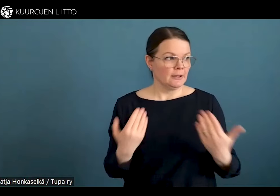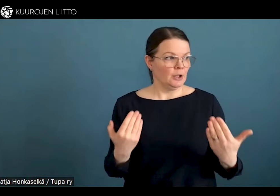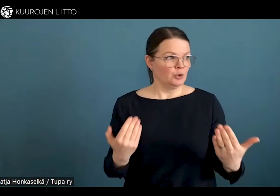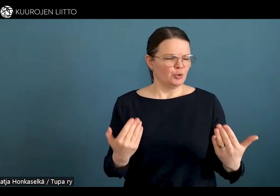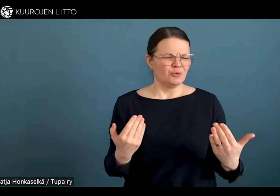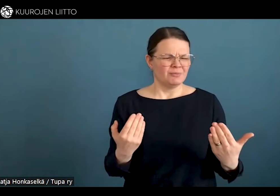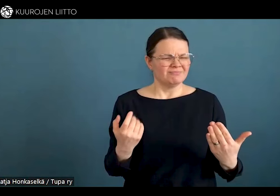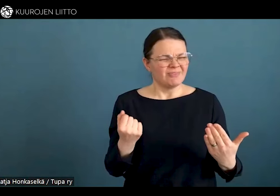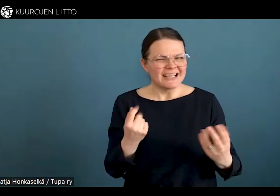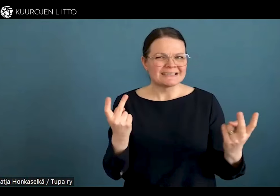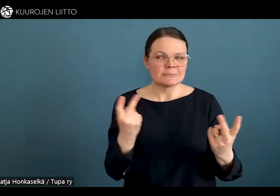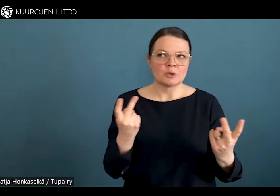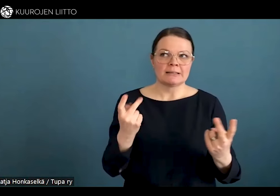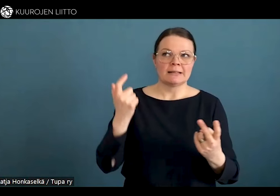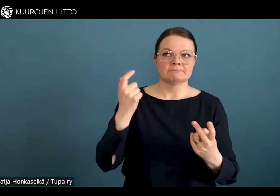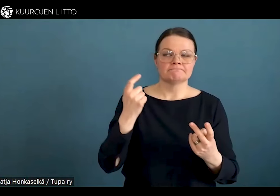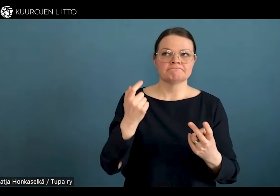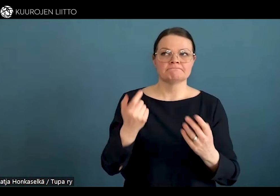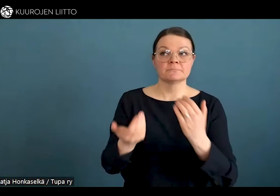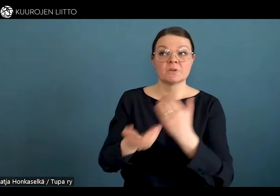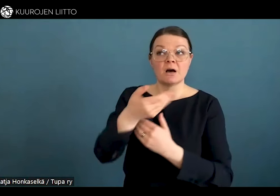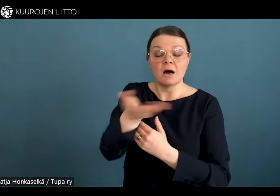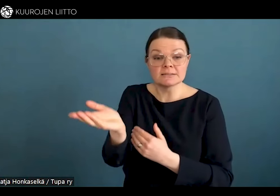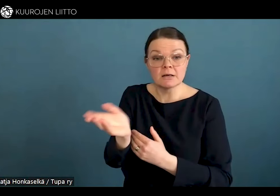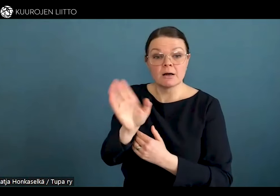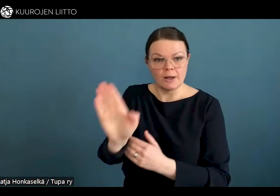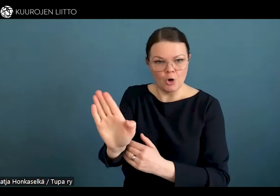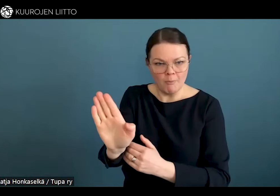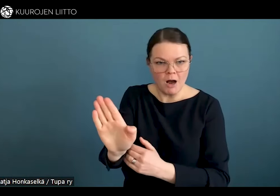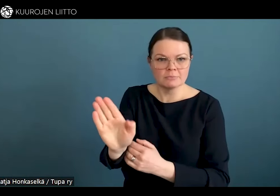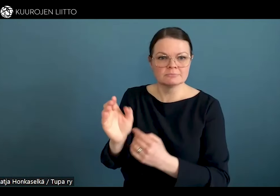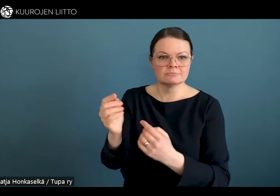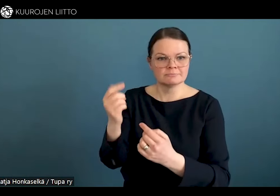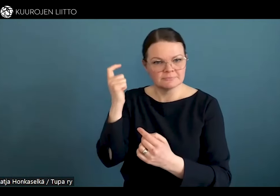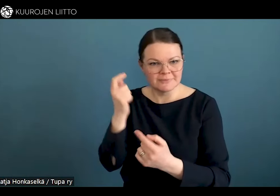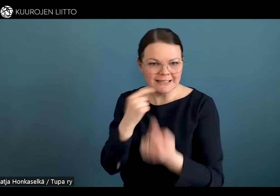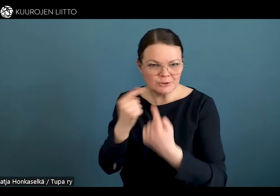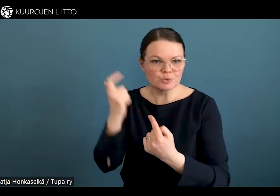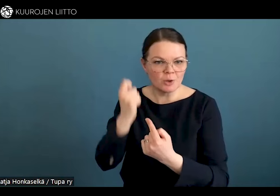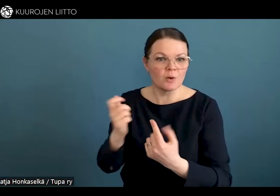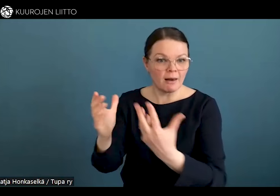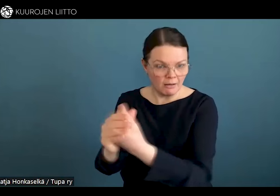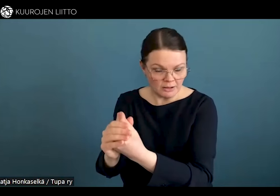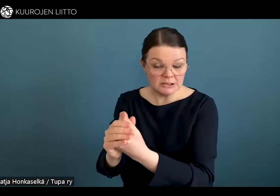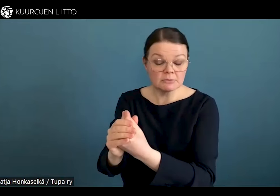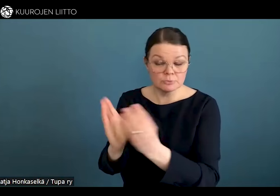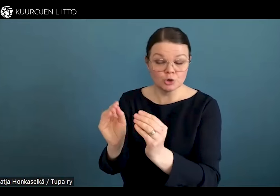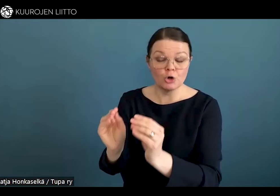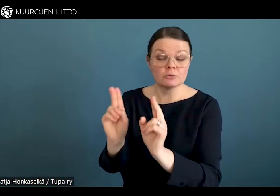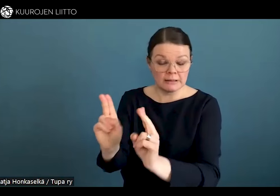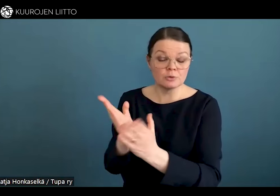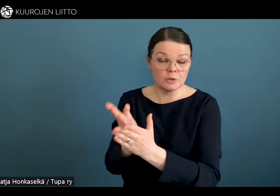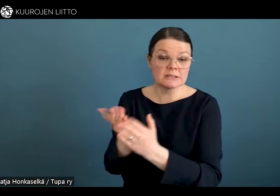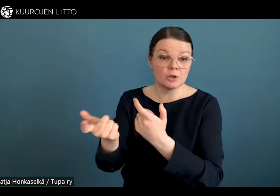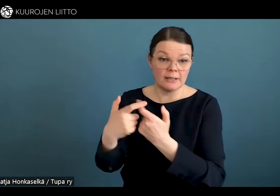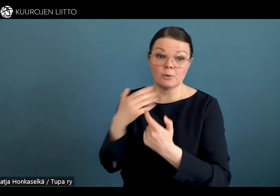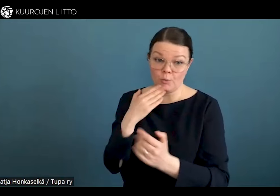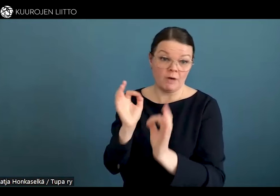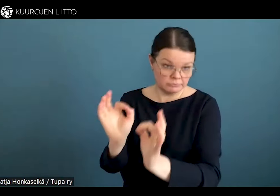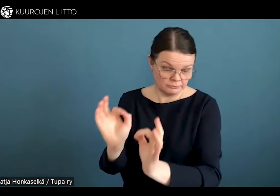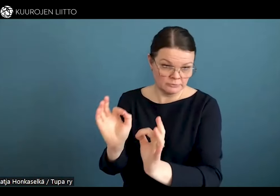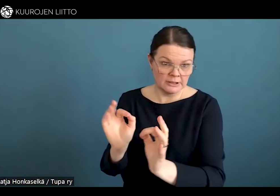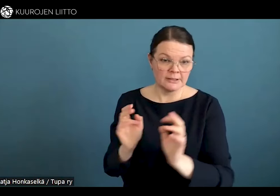Tällä hetkellä Kelan ja asiakkaiden välillä on omat keskustelut, -